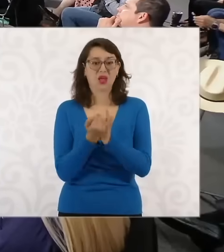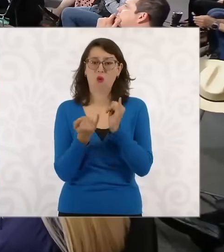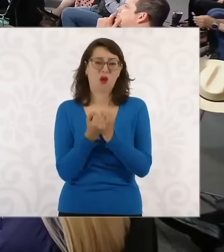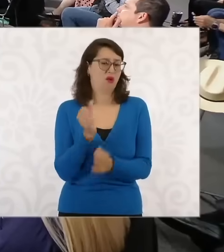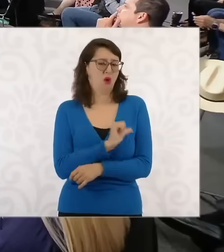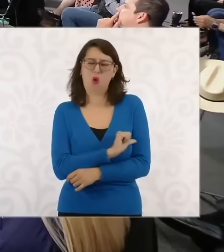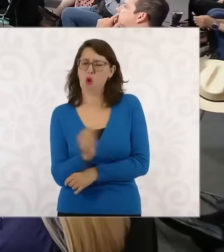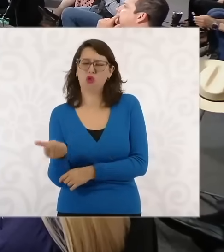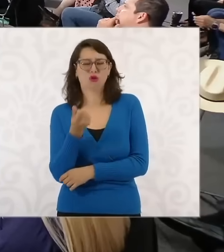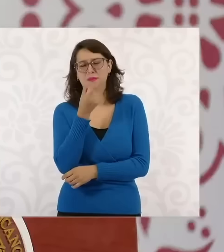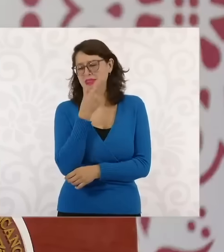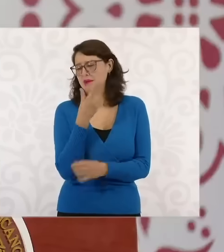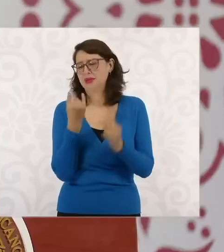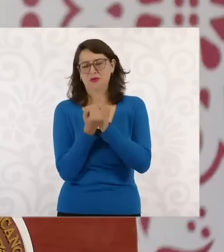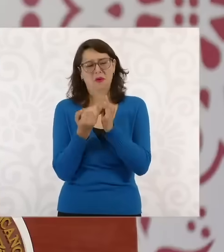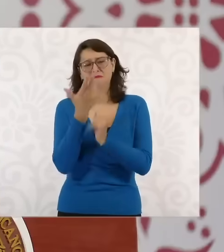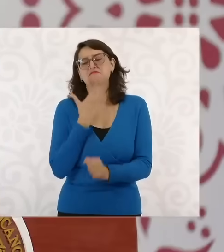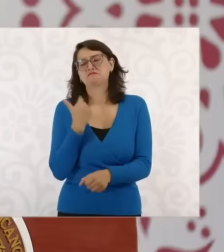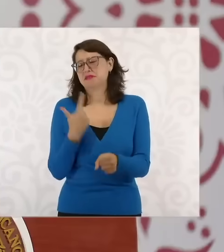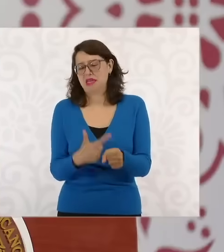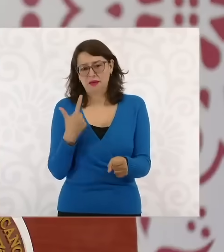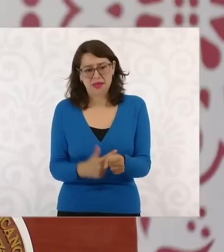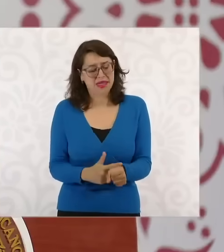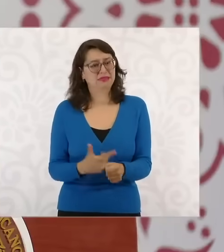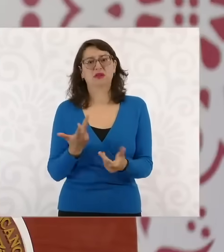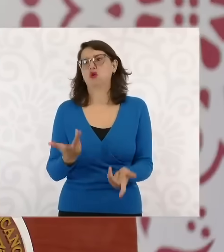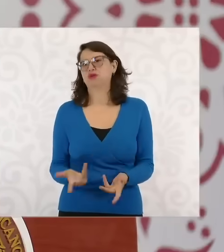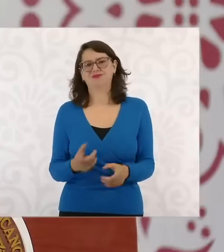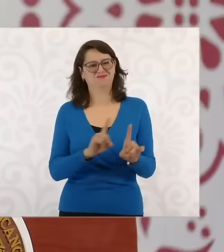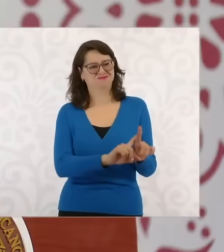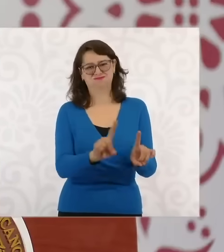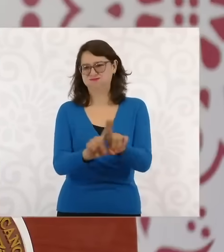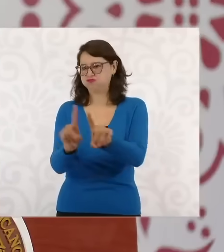terapéuticos, en diabetes, en enfermedades reumatológicas y, por supuesto, que también